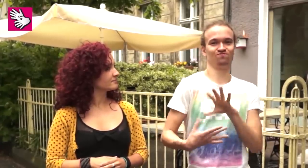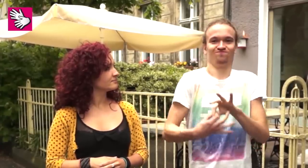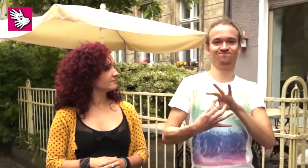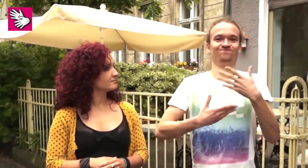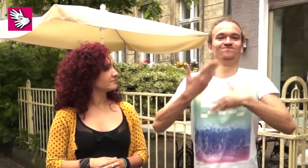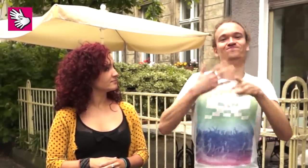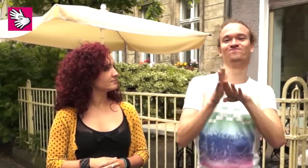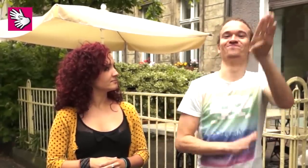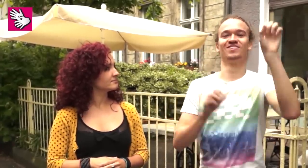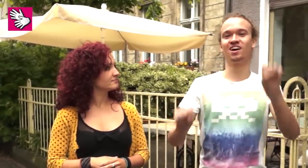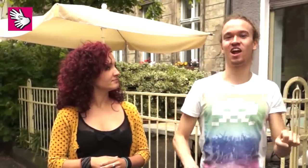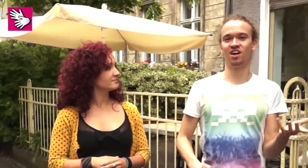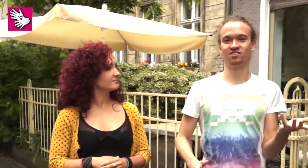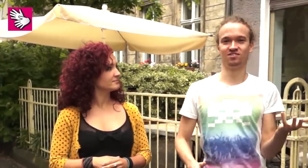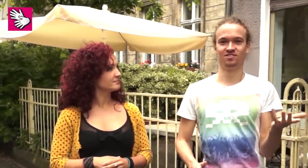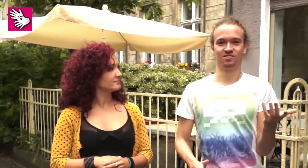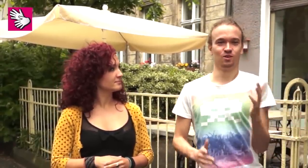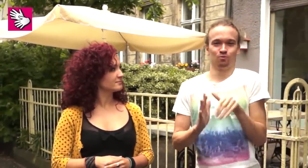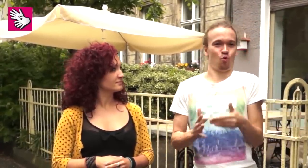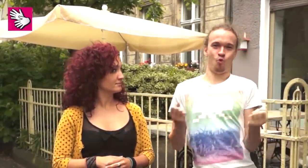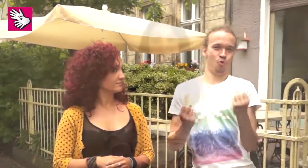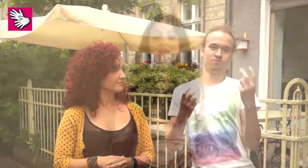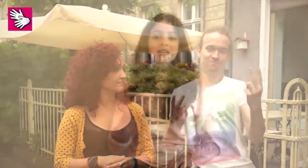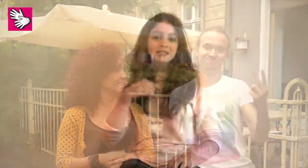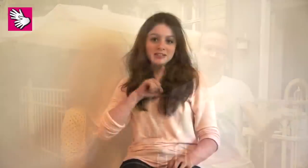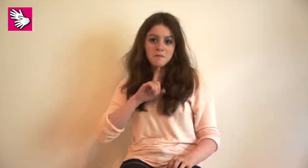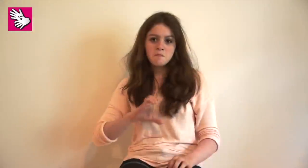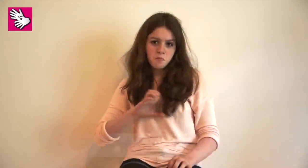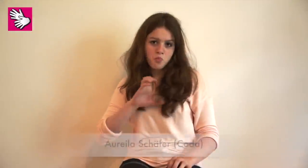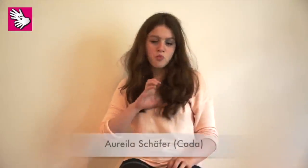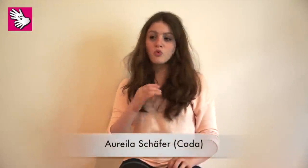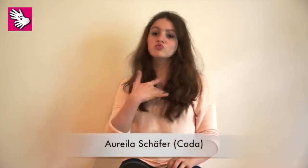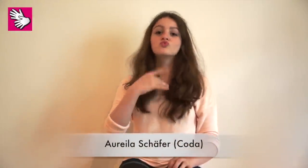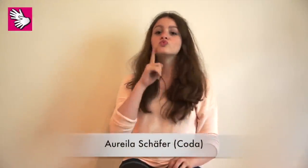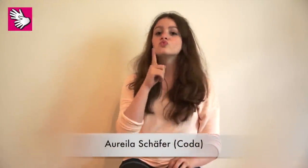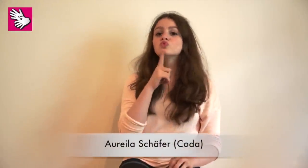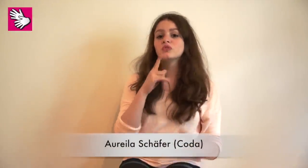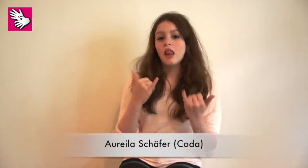sind die Punkte von Thora total wichtig und nur diese können einen voran bringen. Ich bin hörendes Kind gehörloser Eltern (CODA).